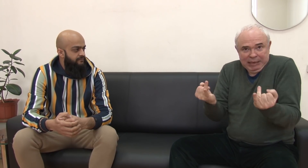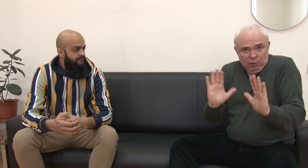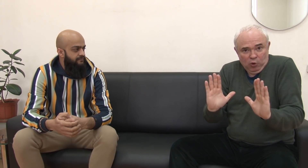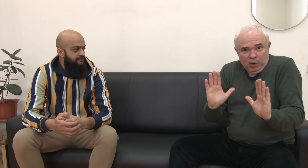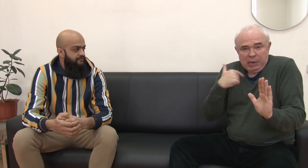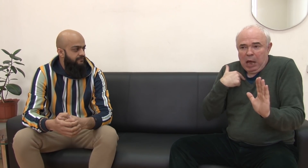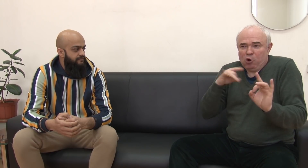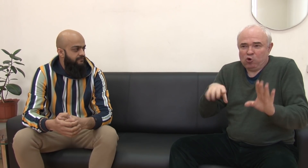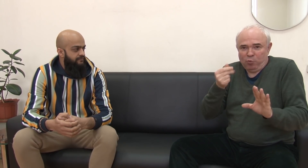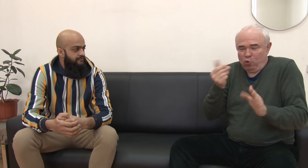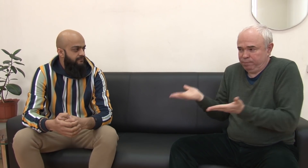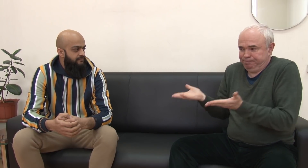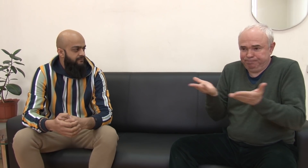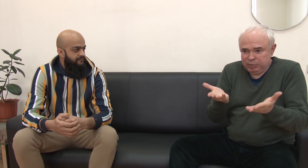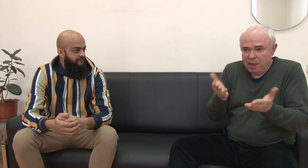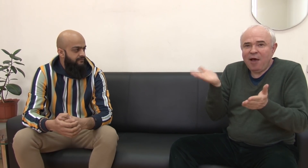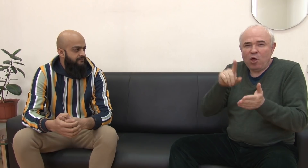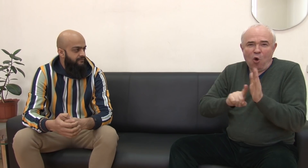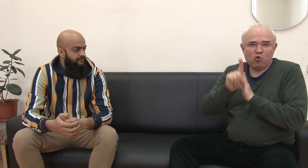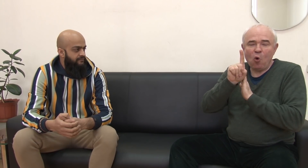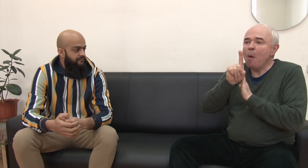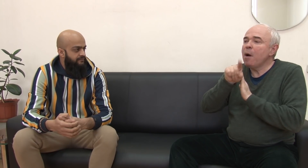Это интересно… я решил задать ему несколько вопросов.